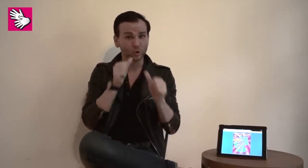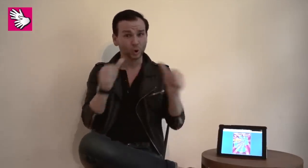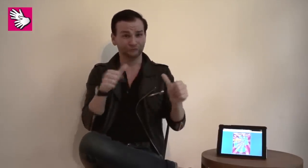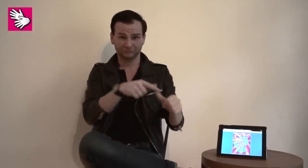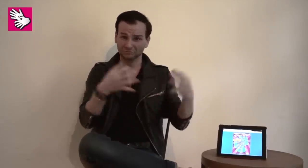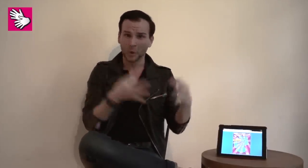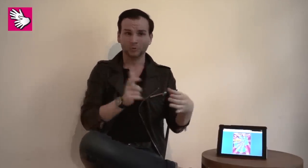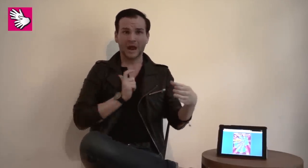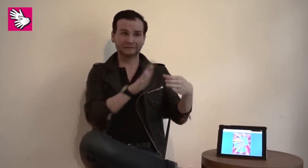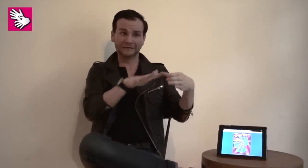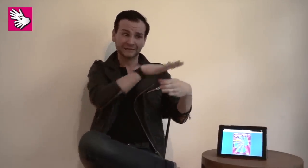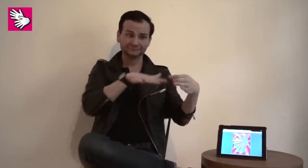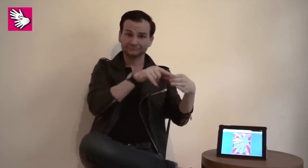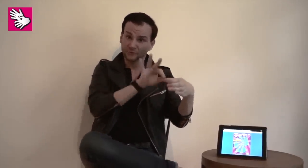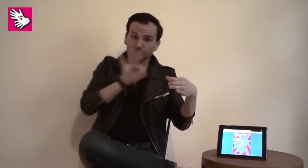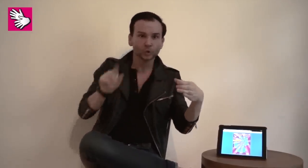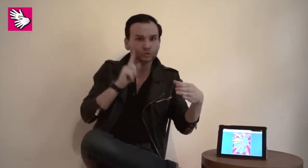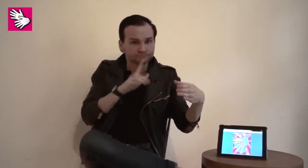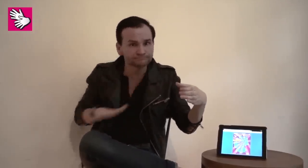Wir brauchen einen barrierefreien Notruf!